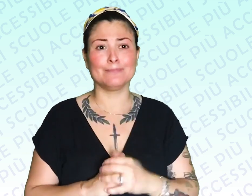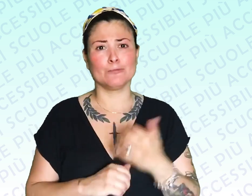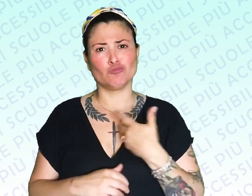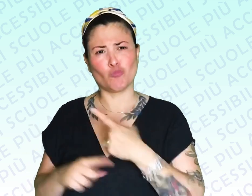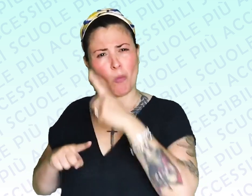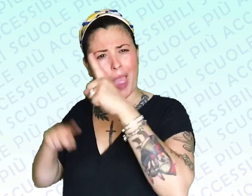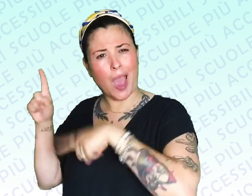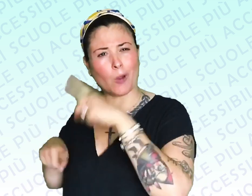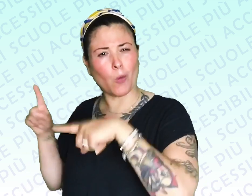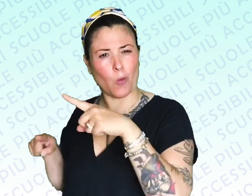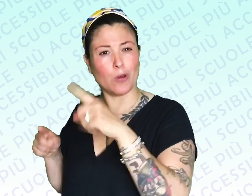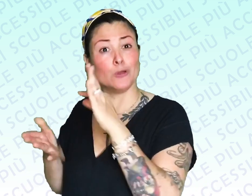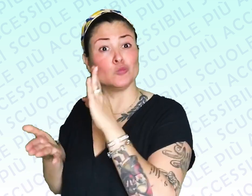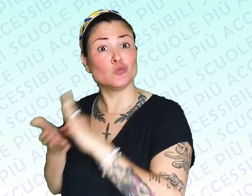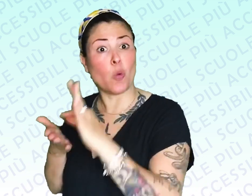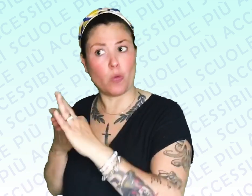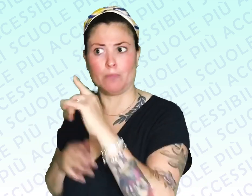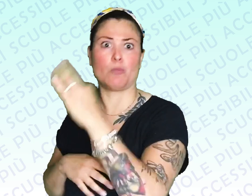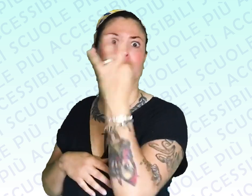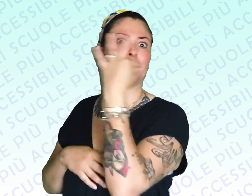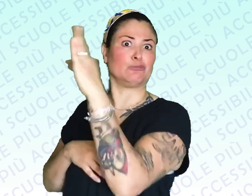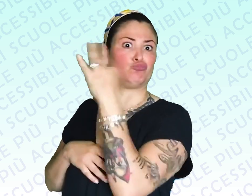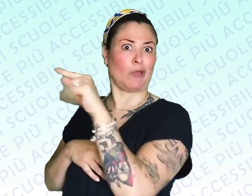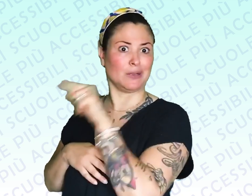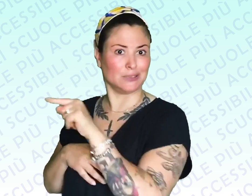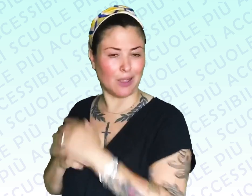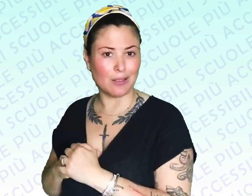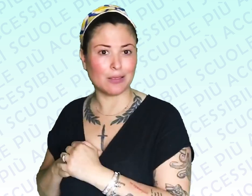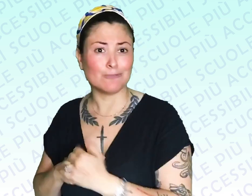Alcune scuole sono particolarmente specializzate,